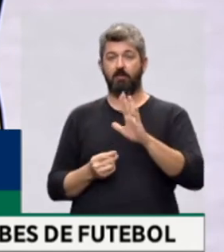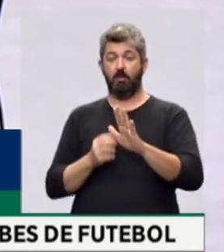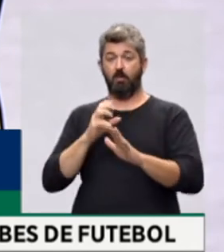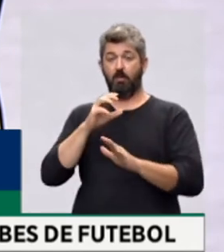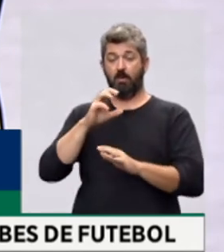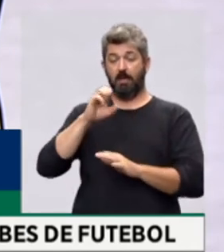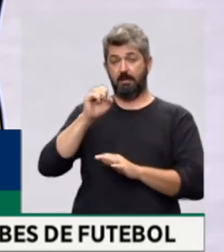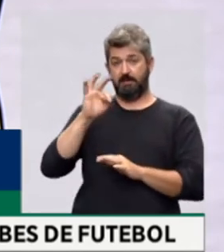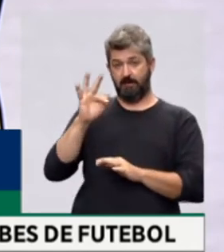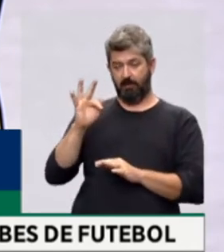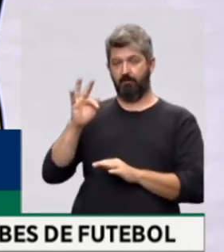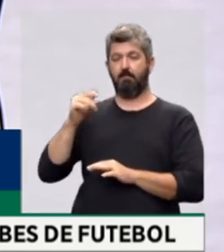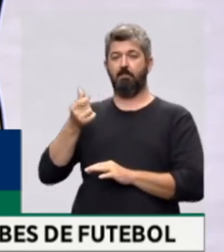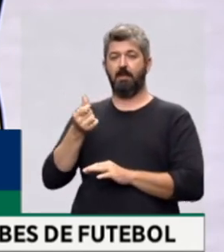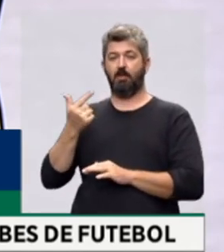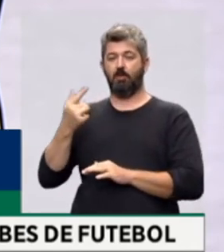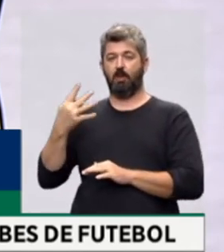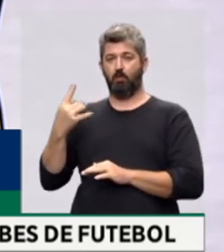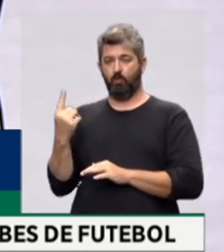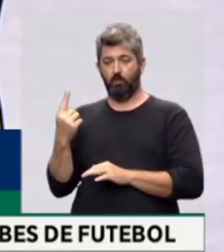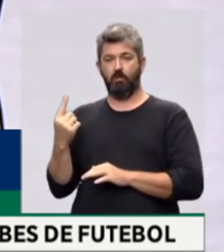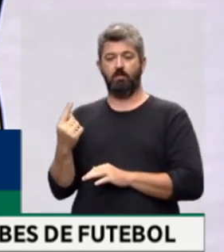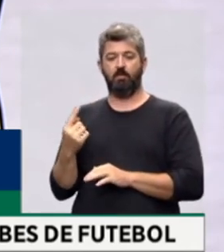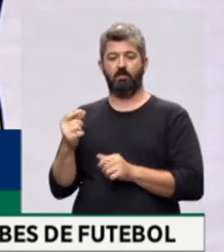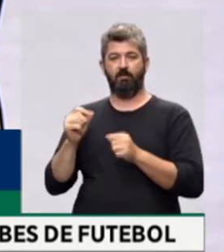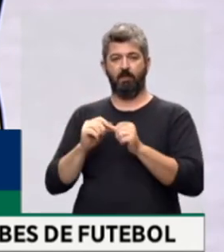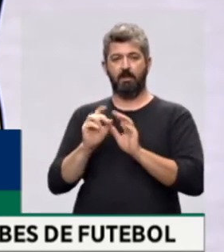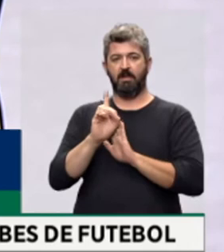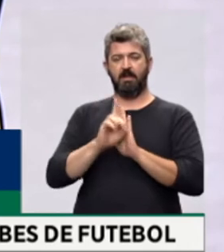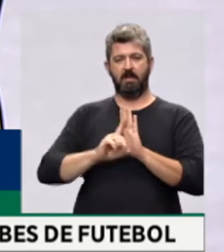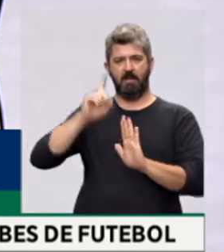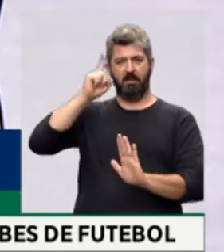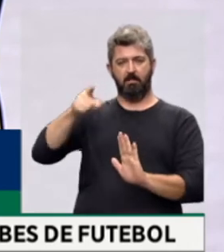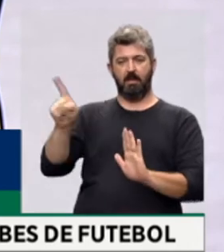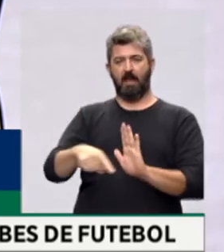PELO TRIBUNAL DE CONTAS DA UNIÃO, DOIS DIAS ANTES DO